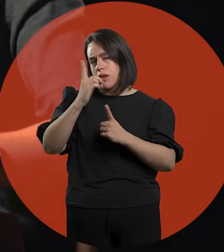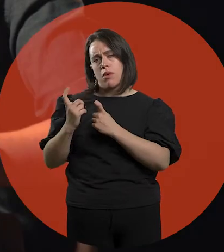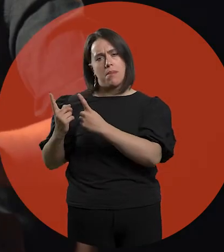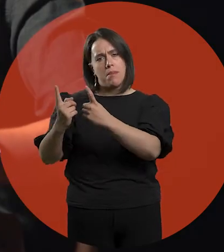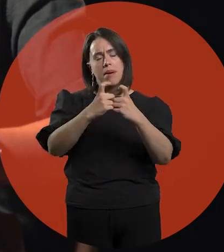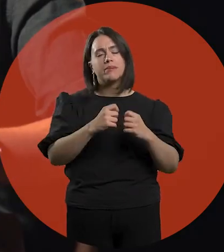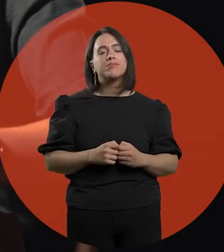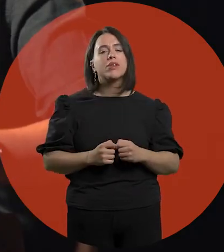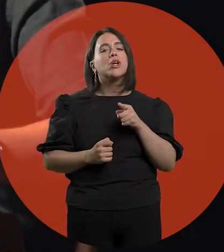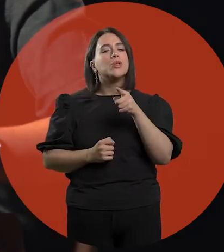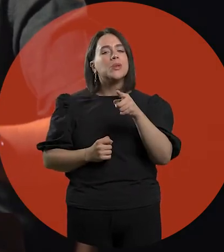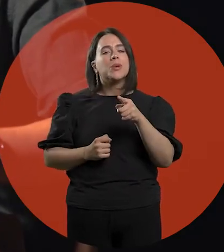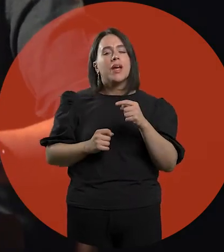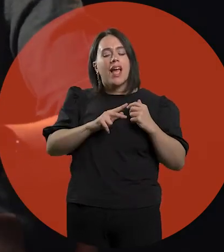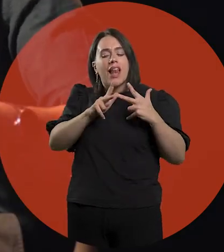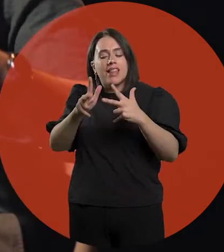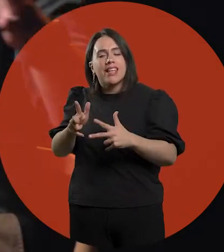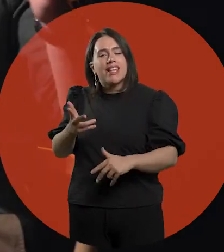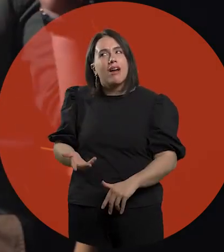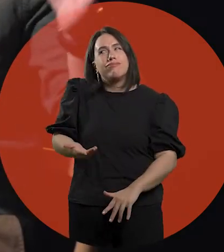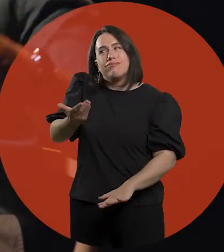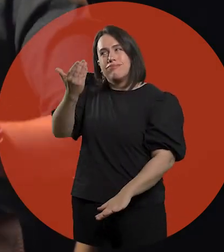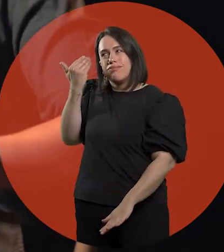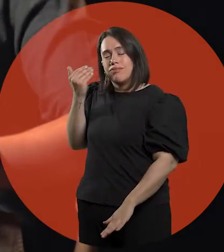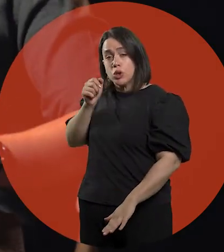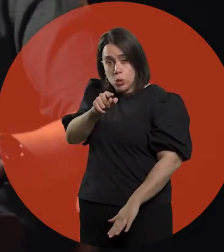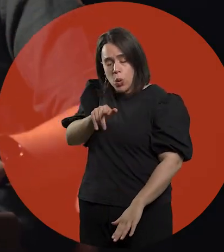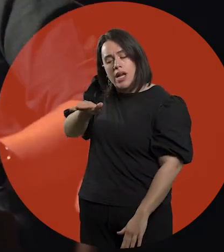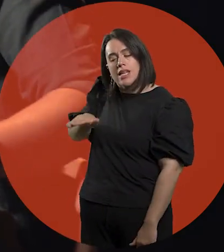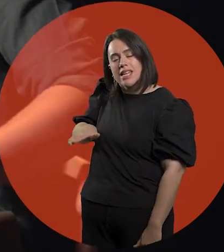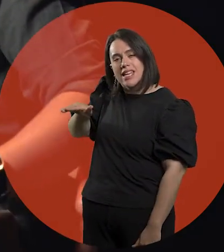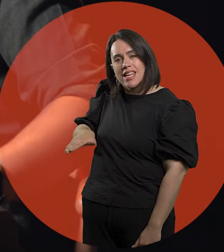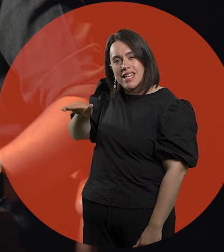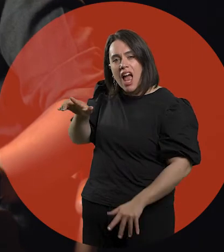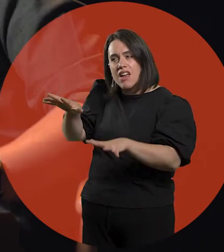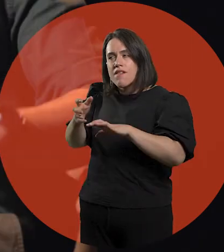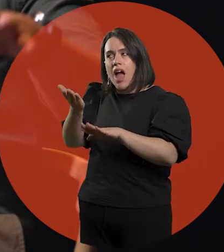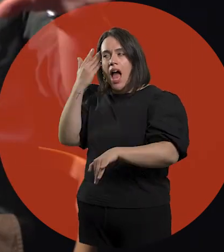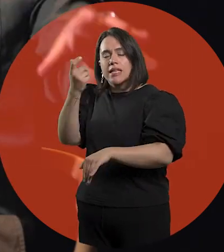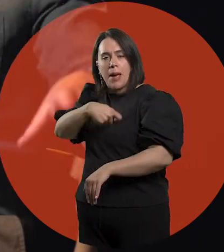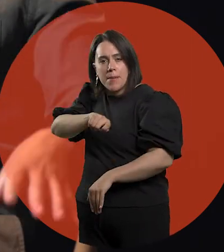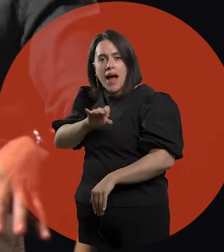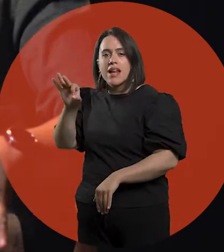¿Qué le dirías a esa Guadalupe, en Palma de Mallorca, en Montevideo?